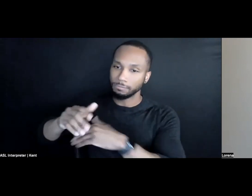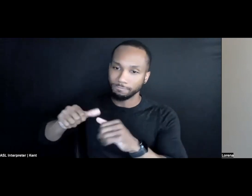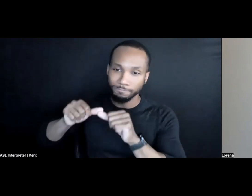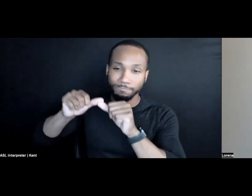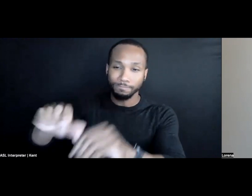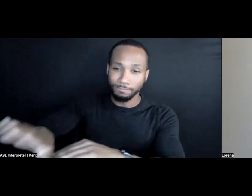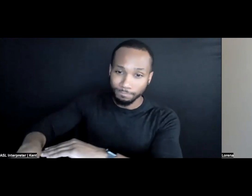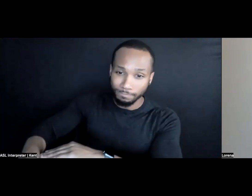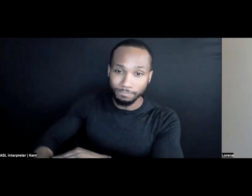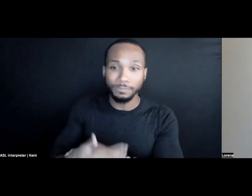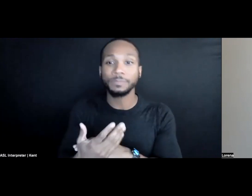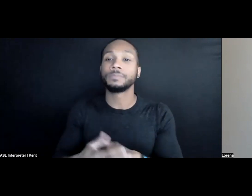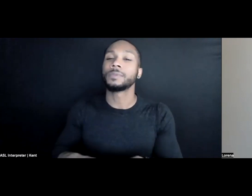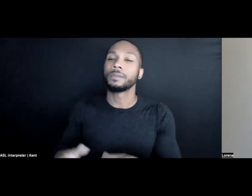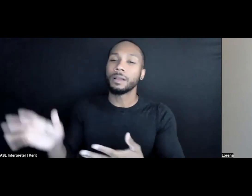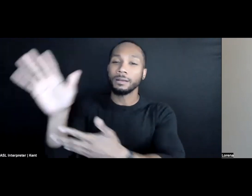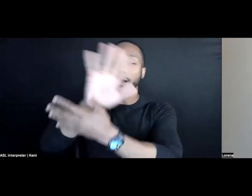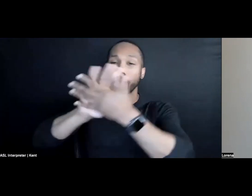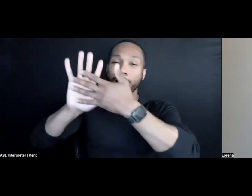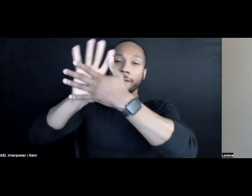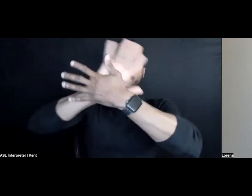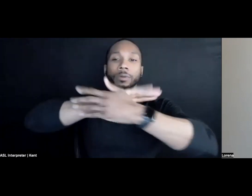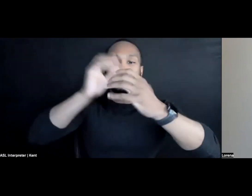proyectos a medias y en blanco, el cansancio, las peleas